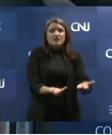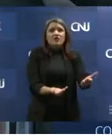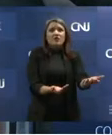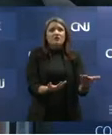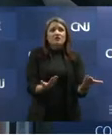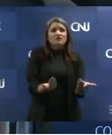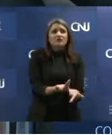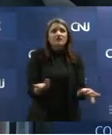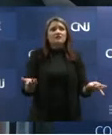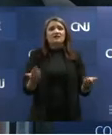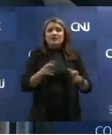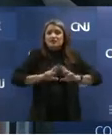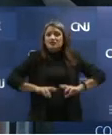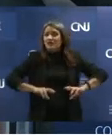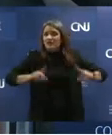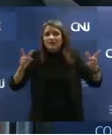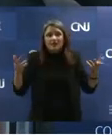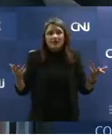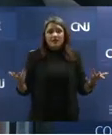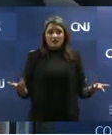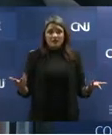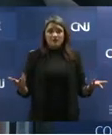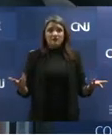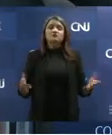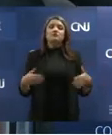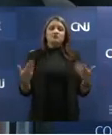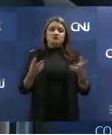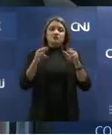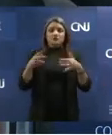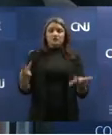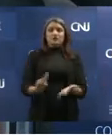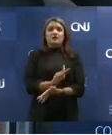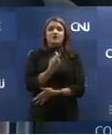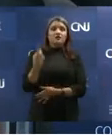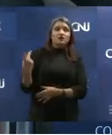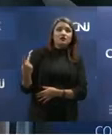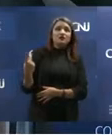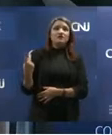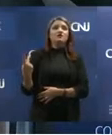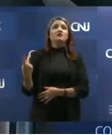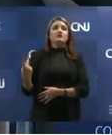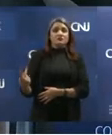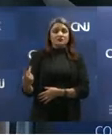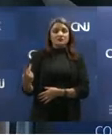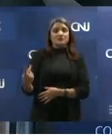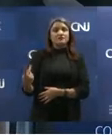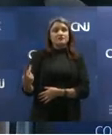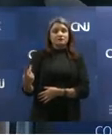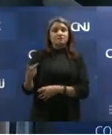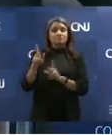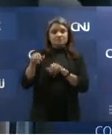No último caso, citado por Dr. Rafael, porque foi sustentado na oportunidade